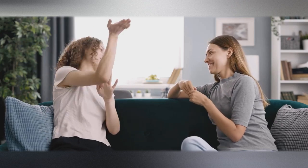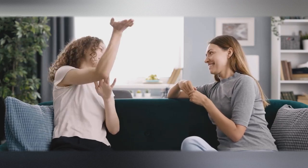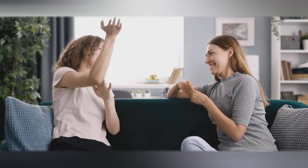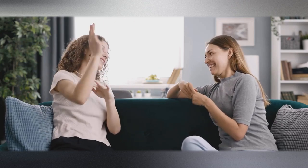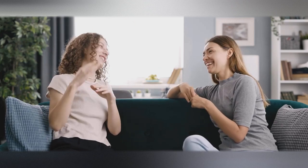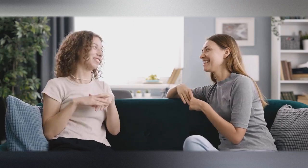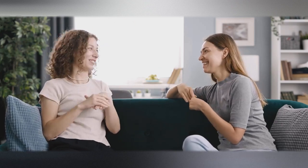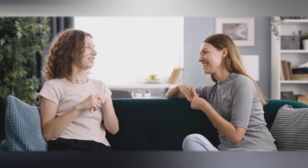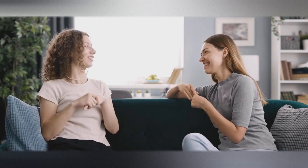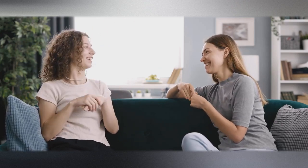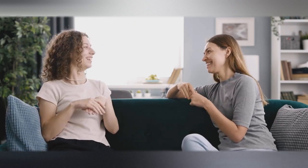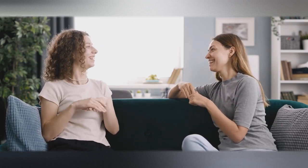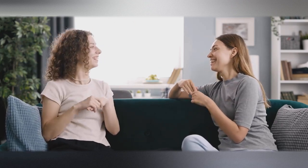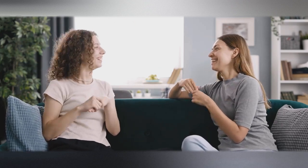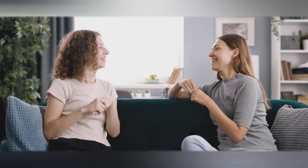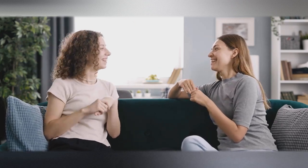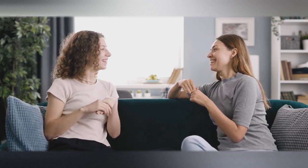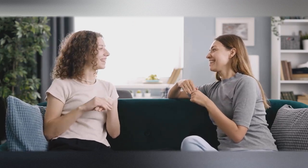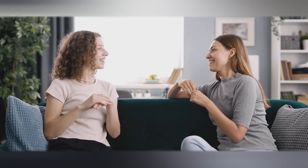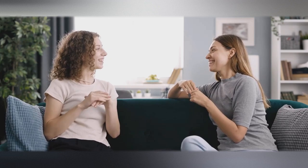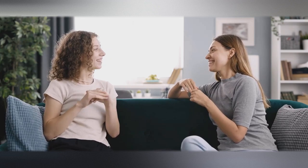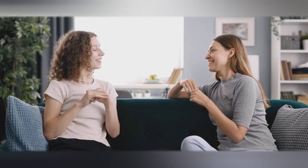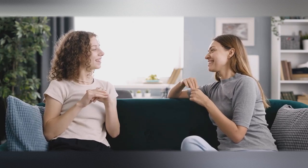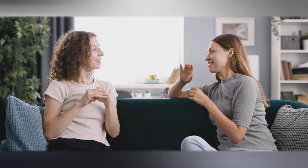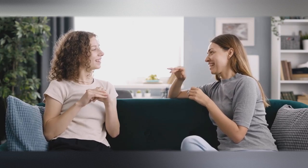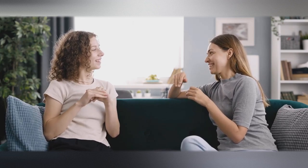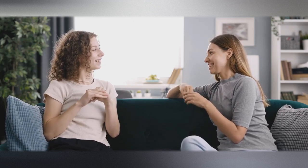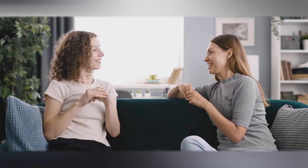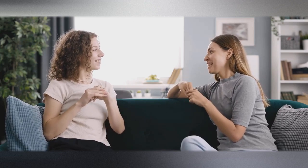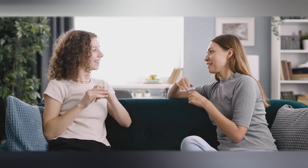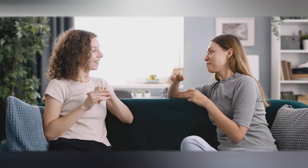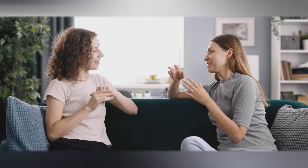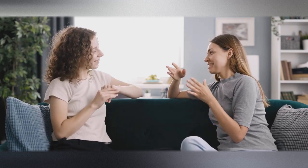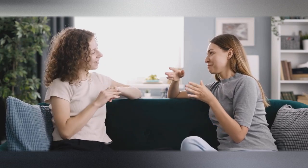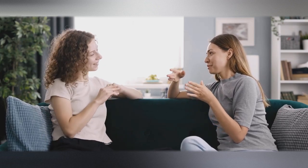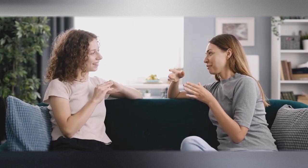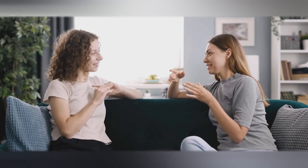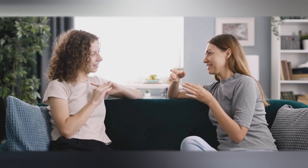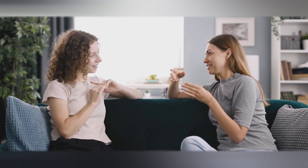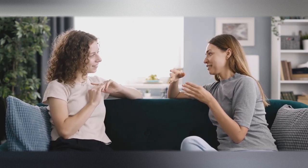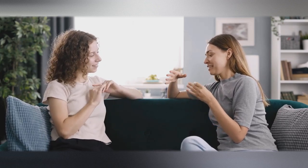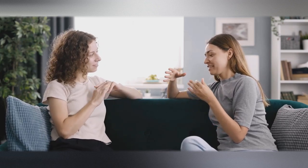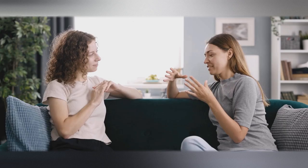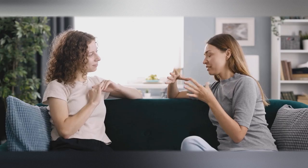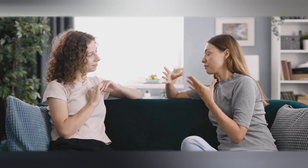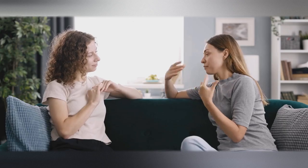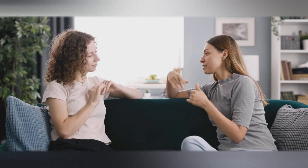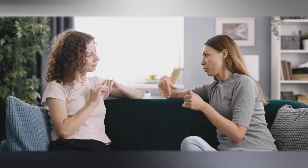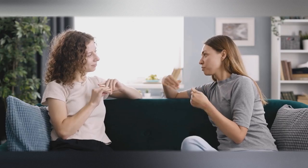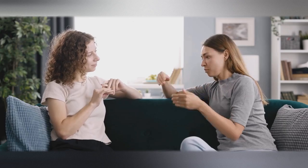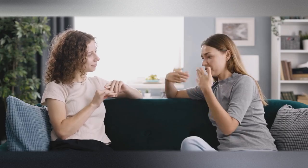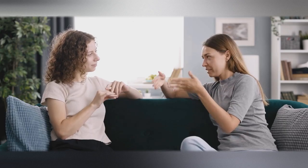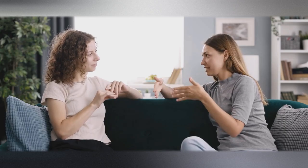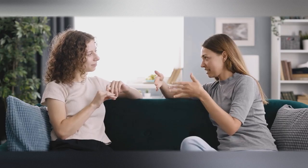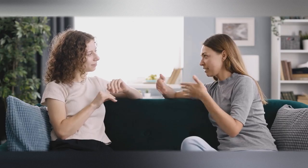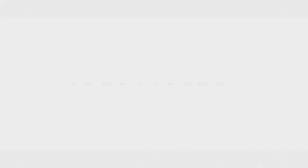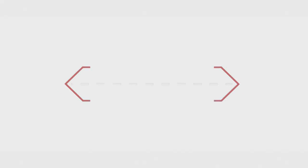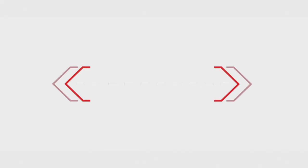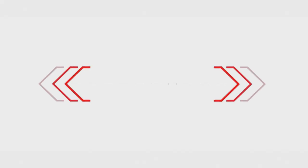الحصول على الدرجة. يُمكنك أيضًا استخدام المصادر السلبية مع كل من المصادر الكاملة والخالدة.